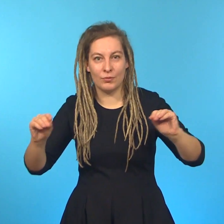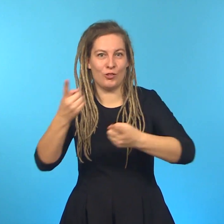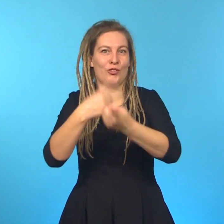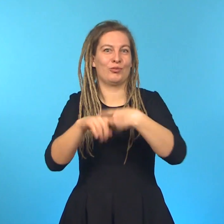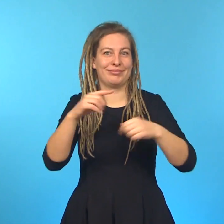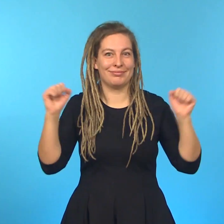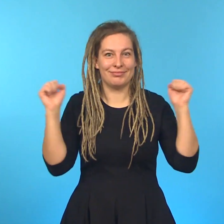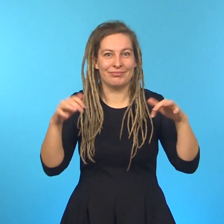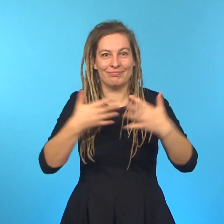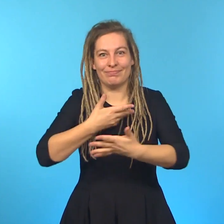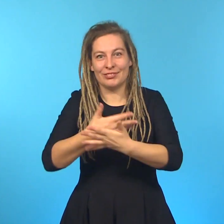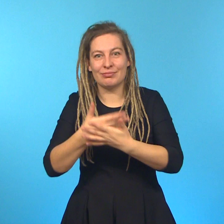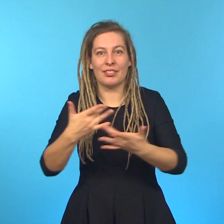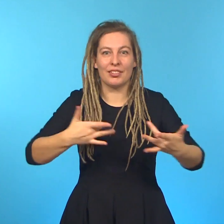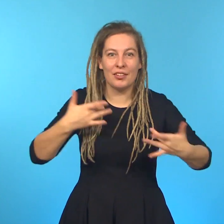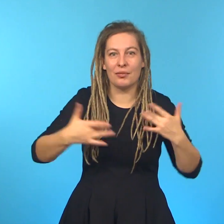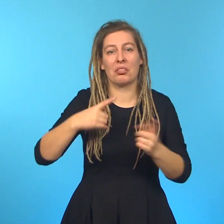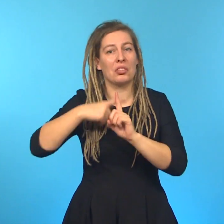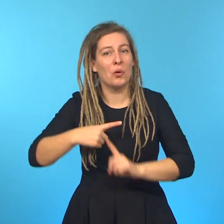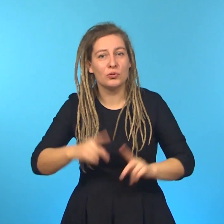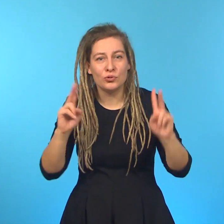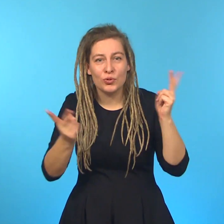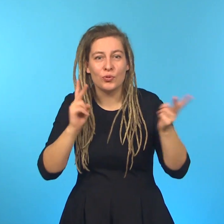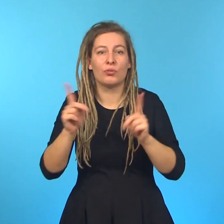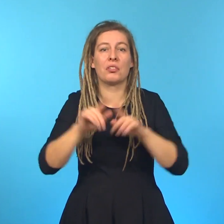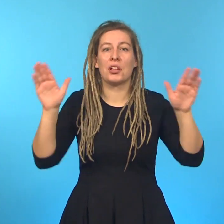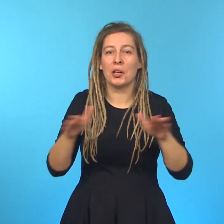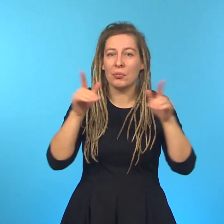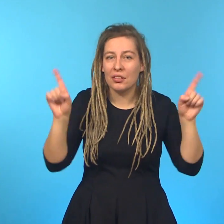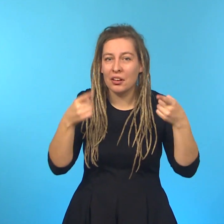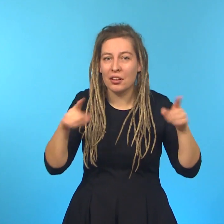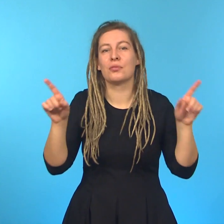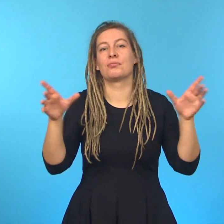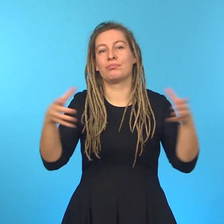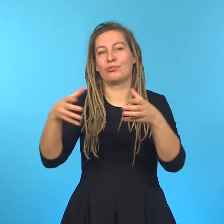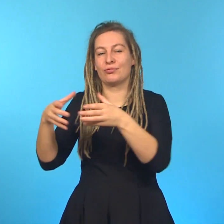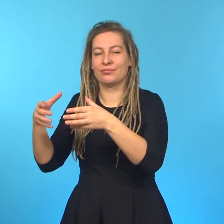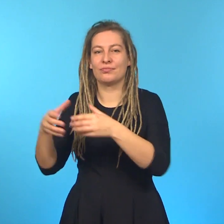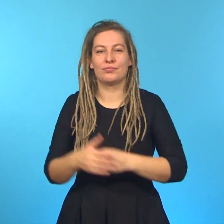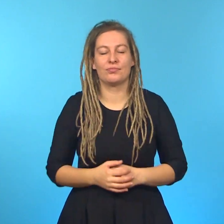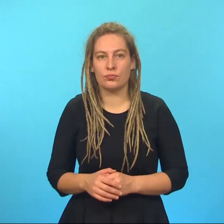veikla, būrėsi dramos, tautinių šokių, imituojamųjų dainų būreliai.